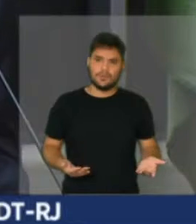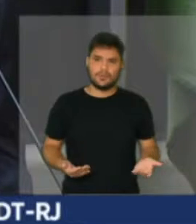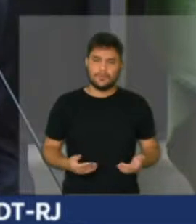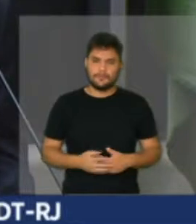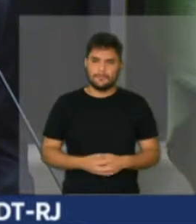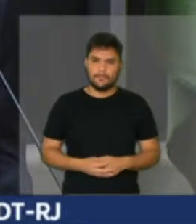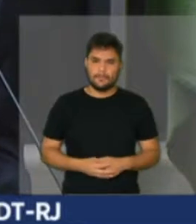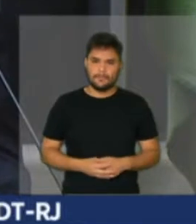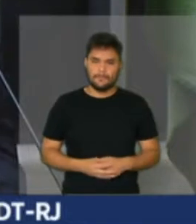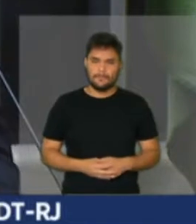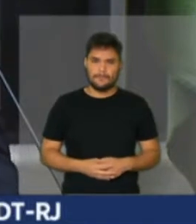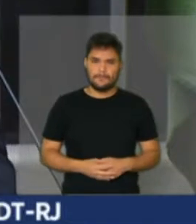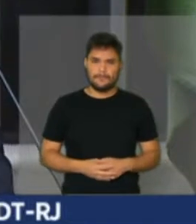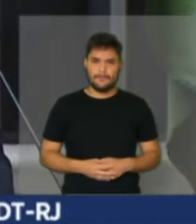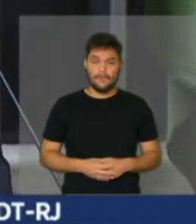FAVORAVELMENTE A UM REQUERIMENTO PORQUE É DA